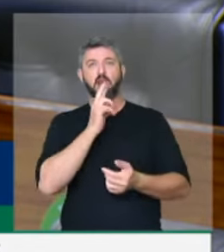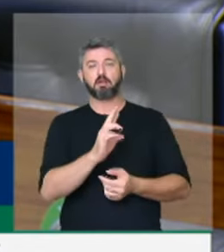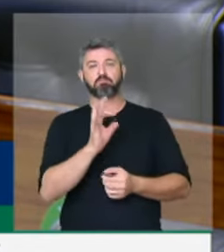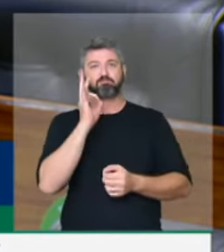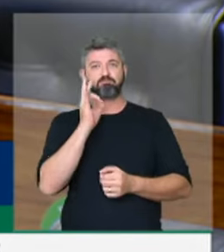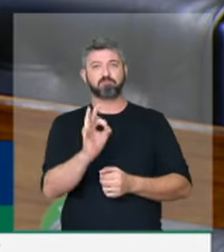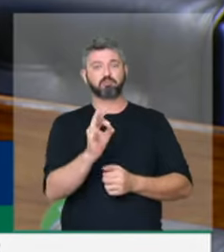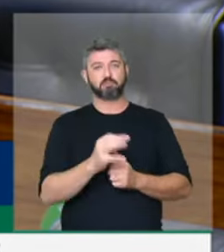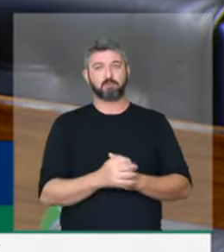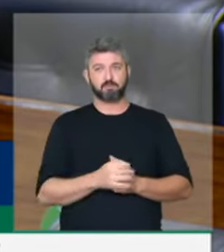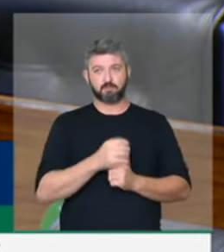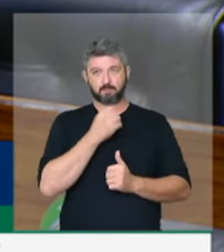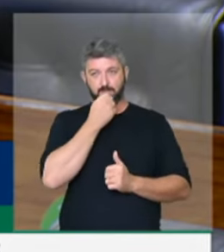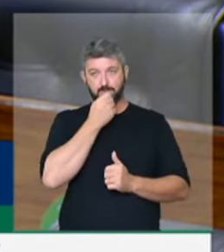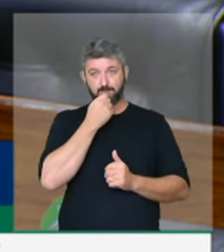PROJETO QUE PERMITE QUE O